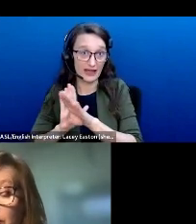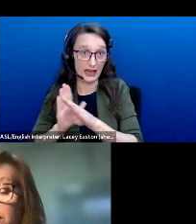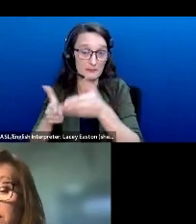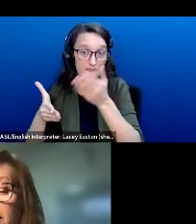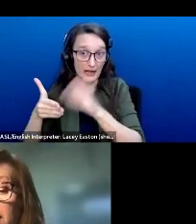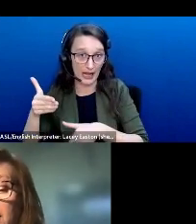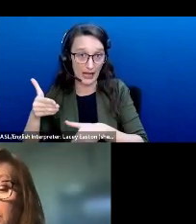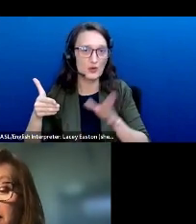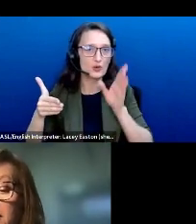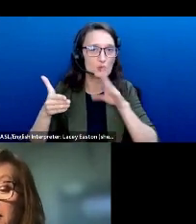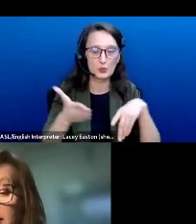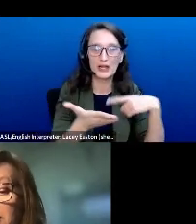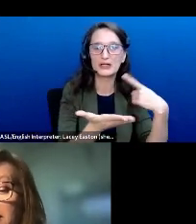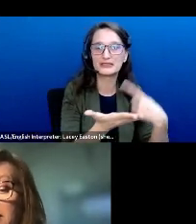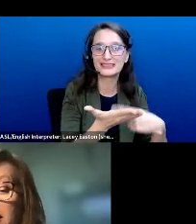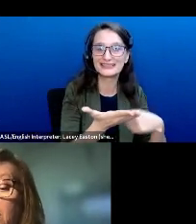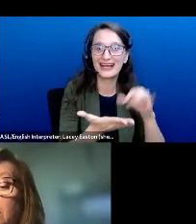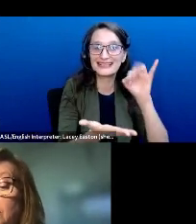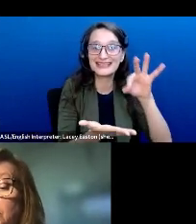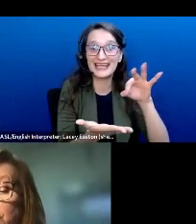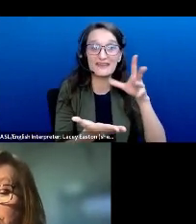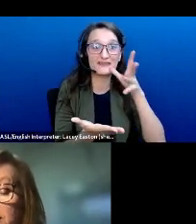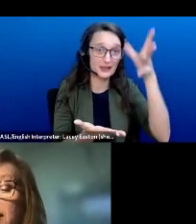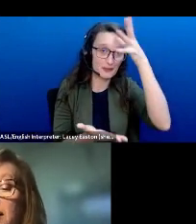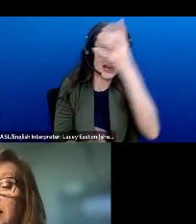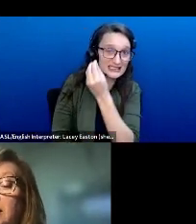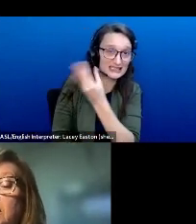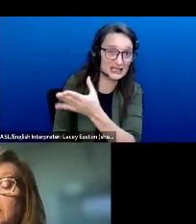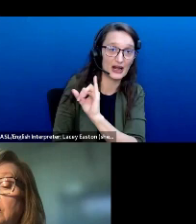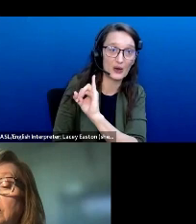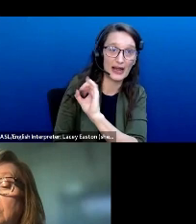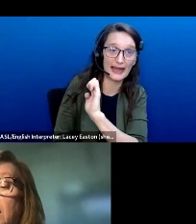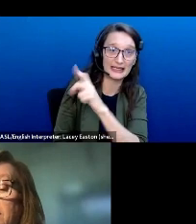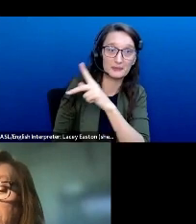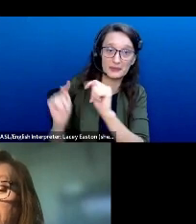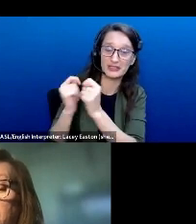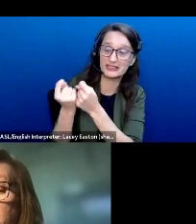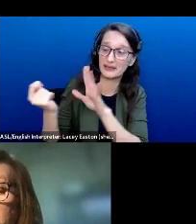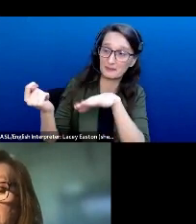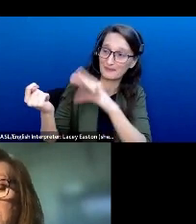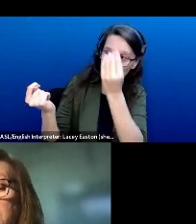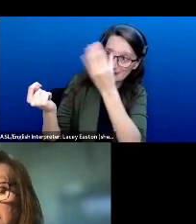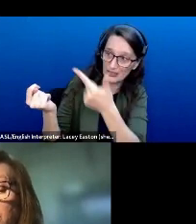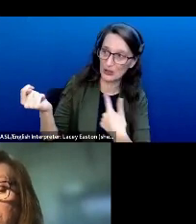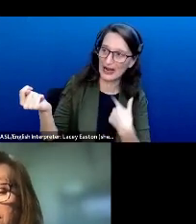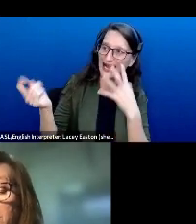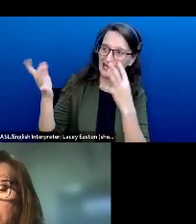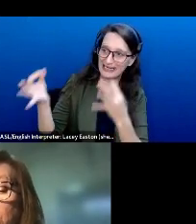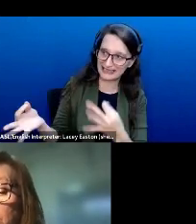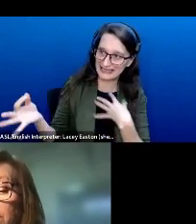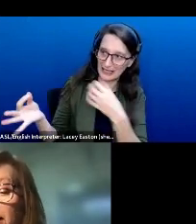le avisan al equipo del IEP que están eligiendo que su estudiante asista a la escuela privada